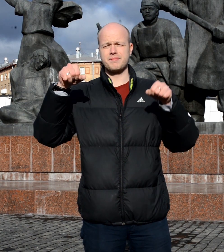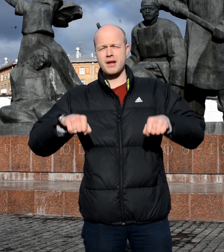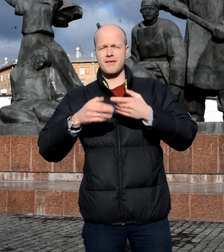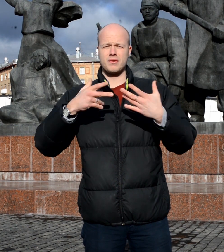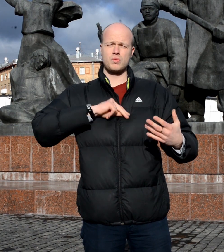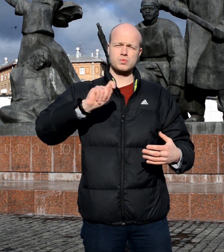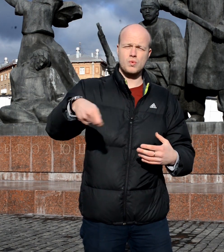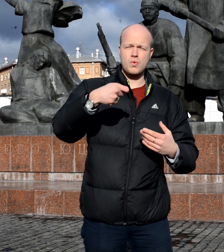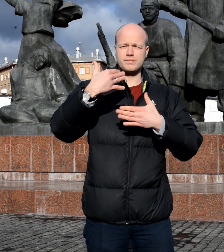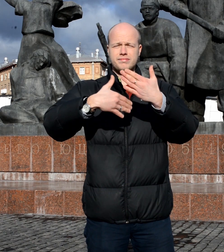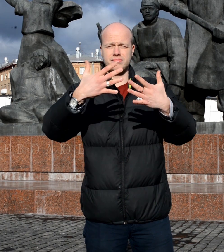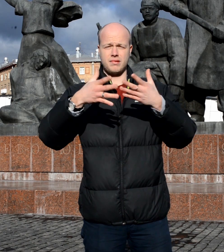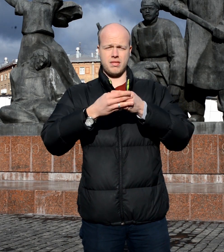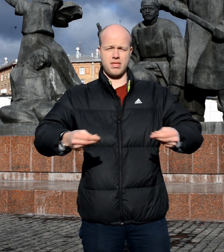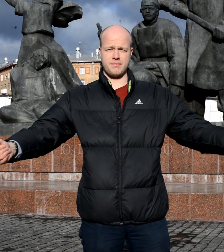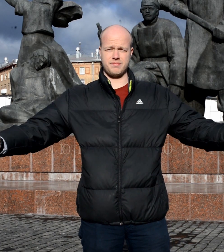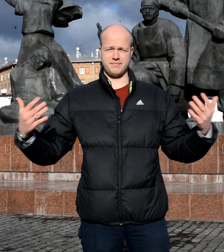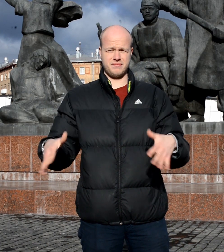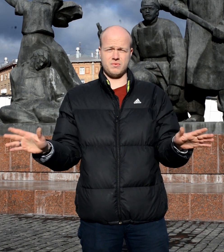то же самое будет и с правами на трудоустройство.